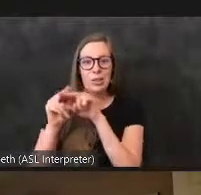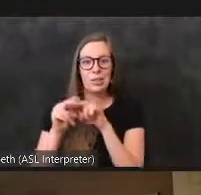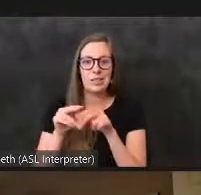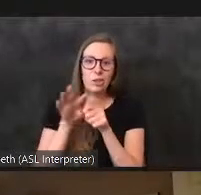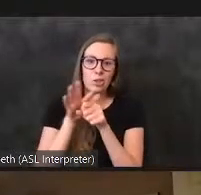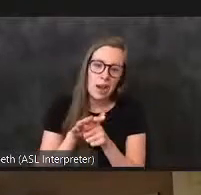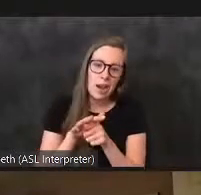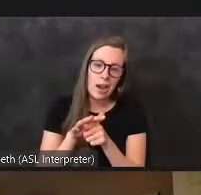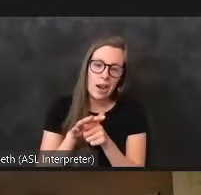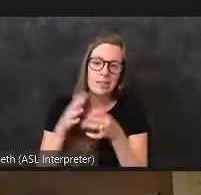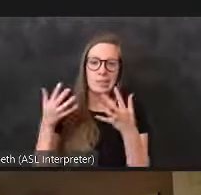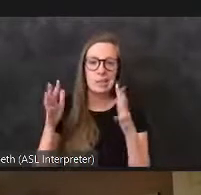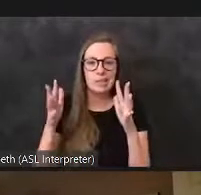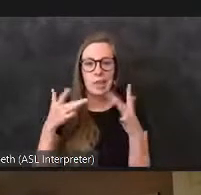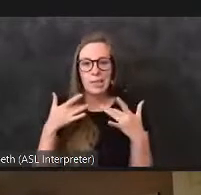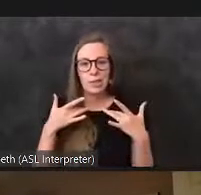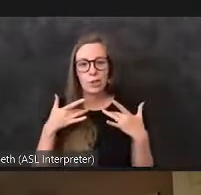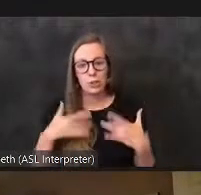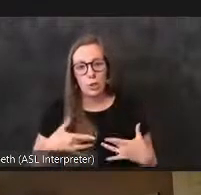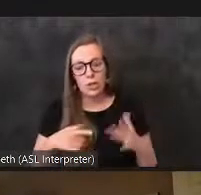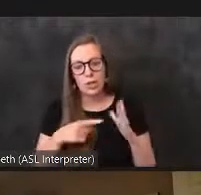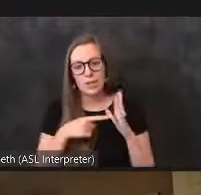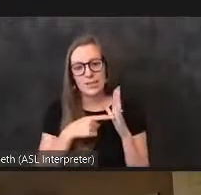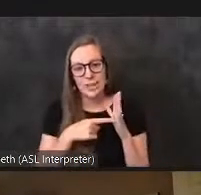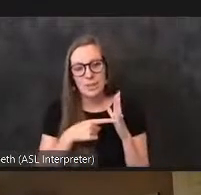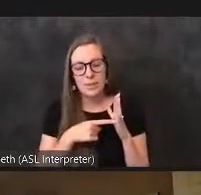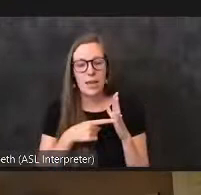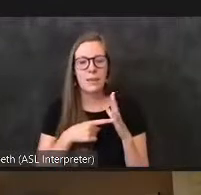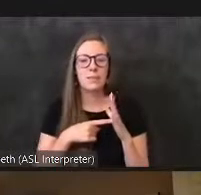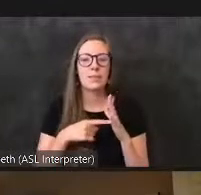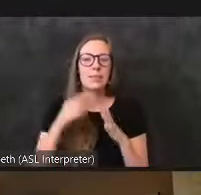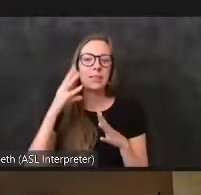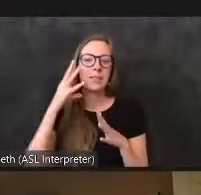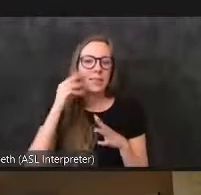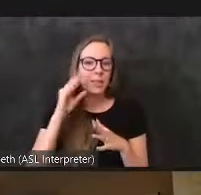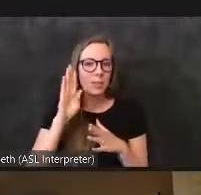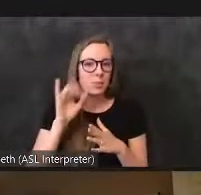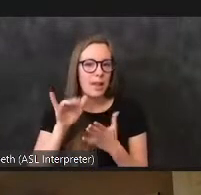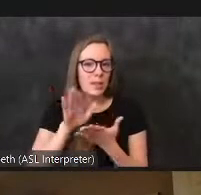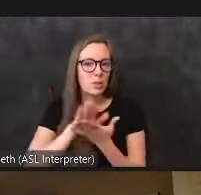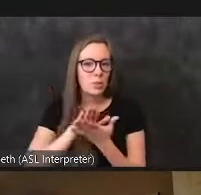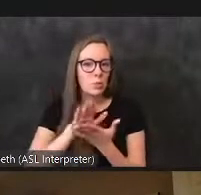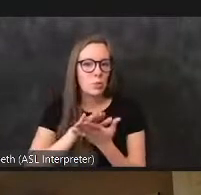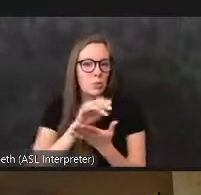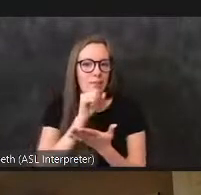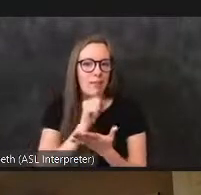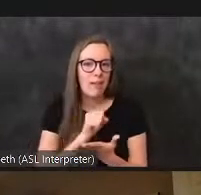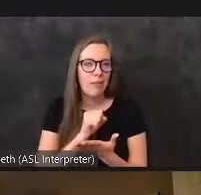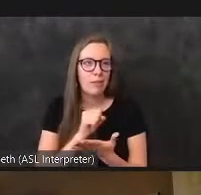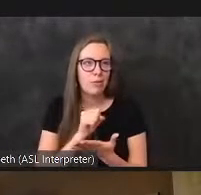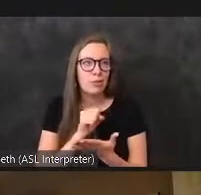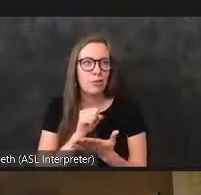ciencia, depresión, síntomas de depresión experimentados por. Población.